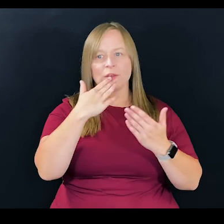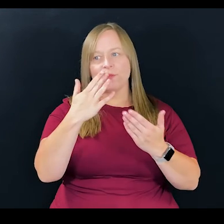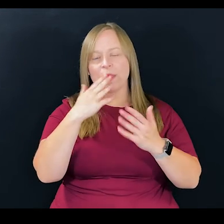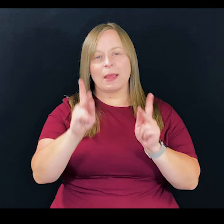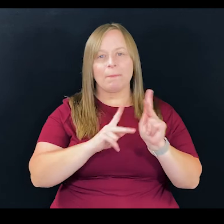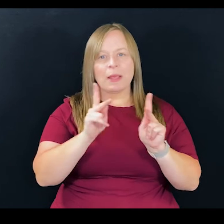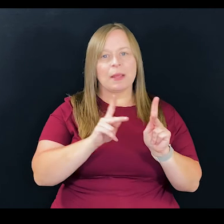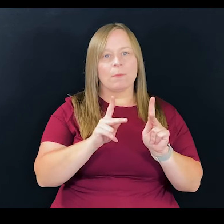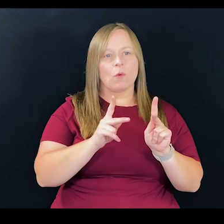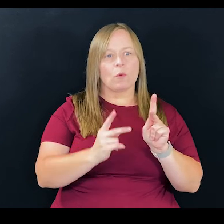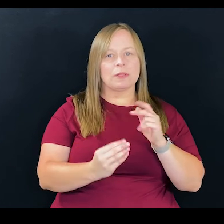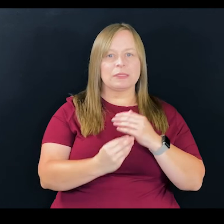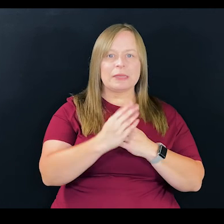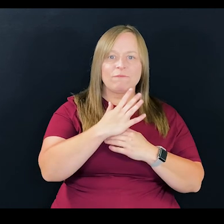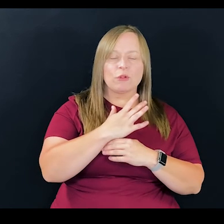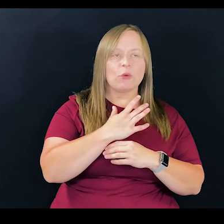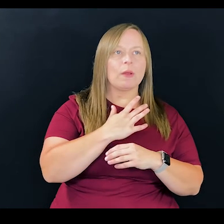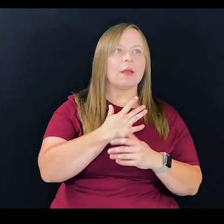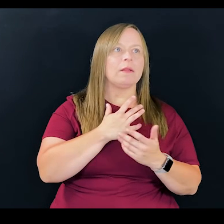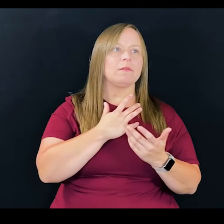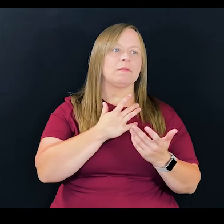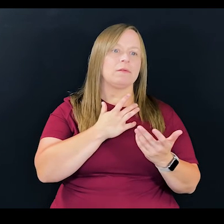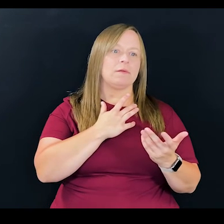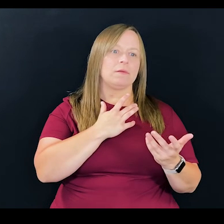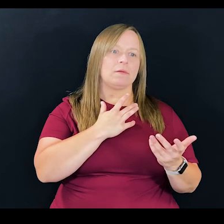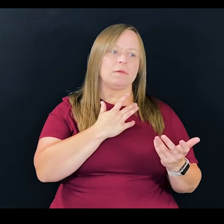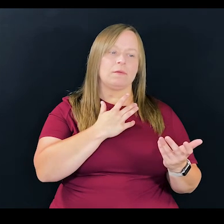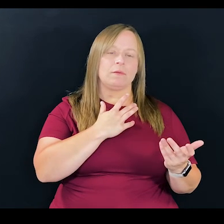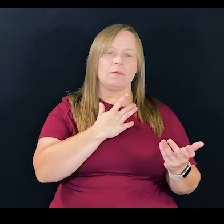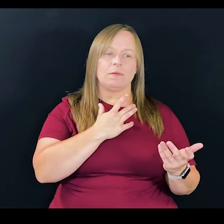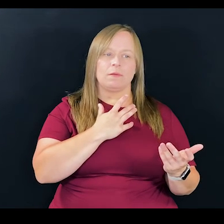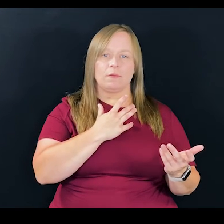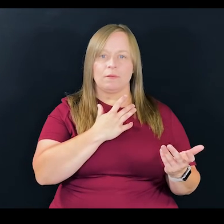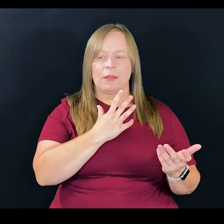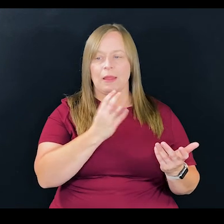Quiero agradecer a las personas que han influenciado